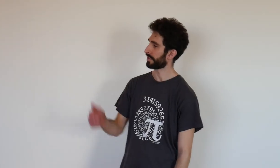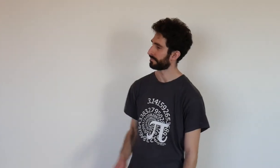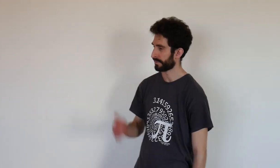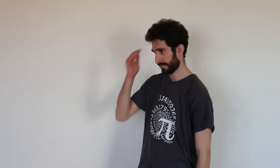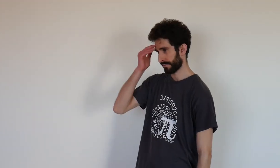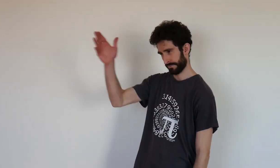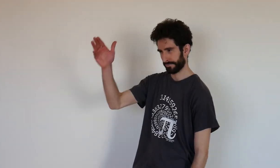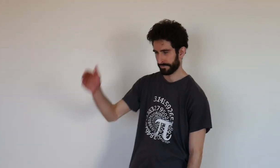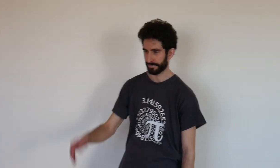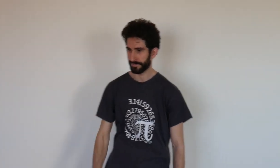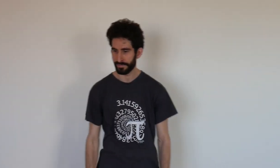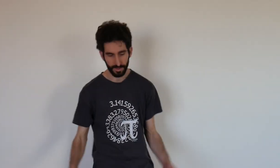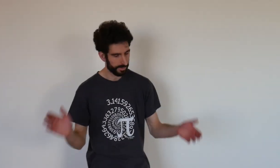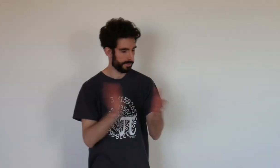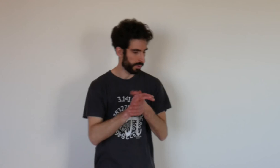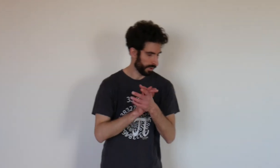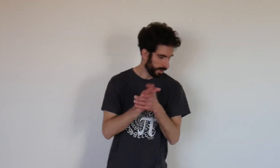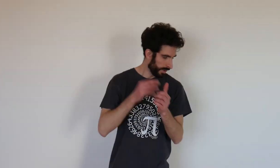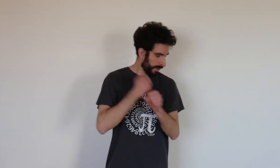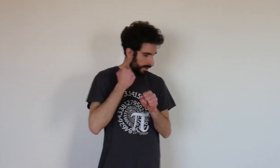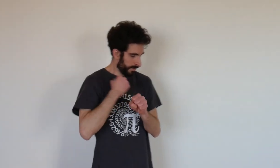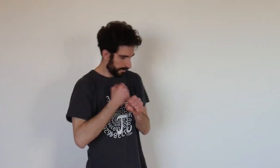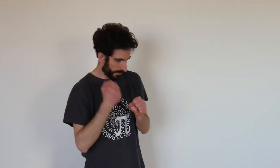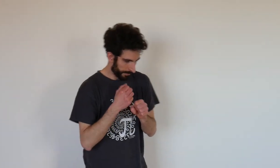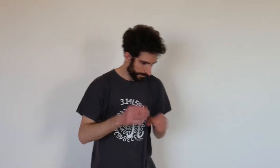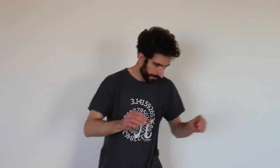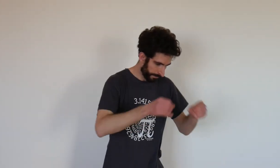De rien. Tchaô. Allez, au boulot.